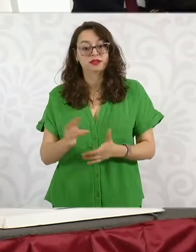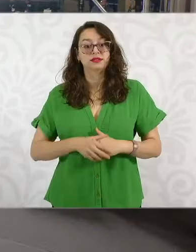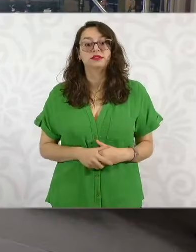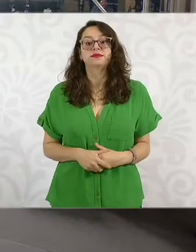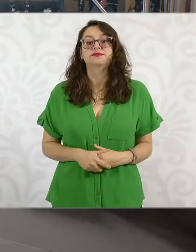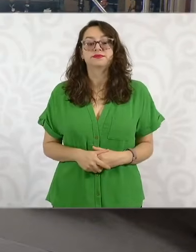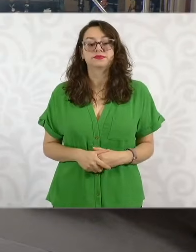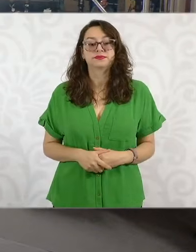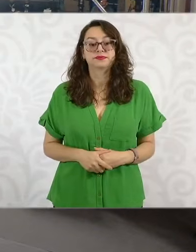Adelante.